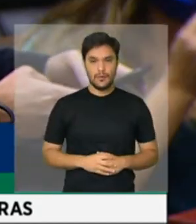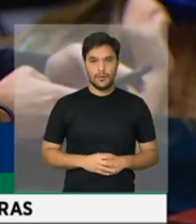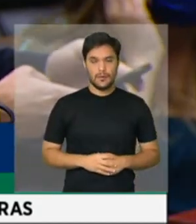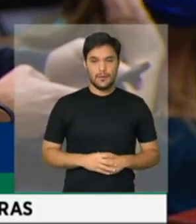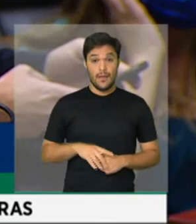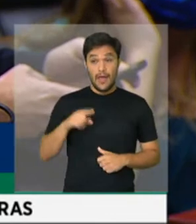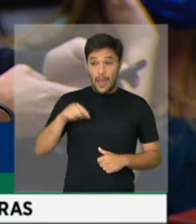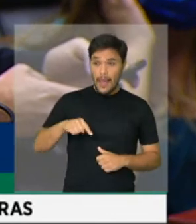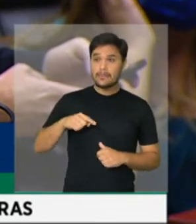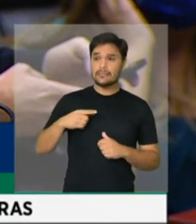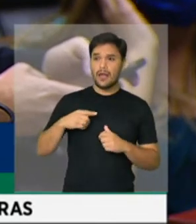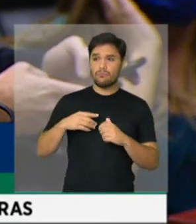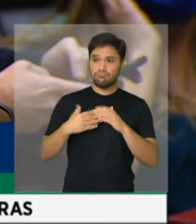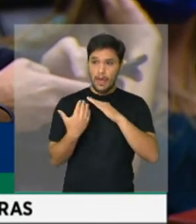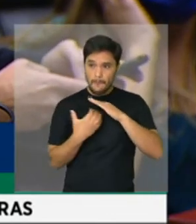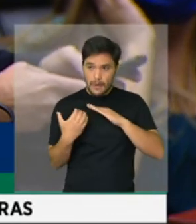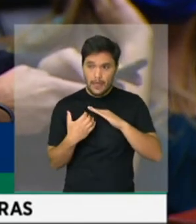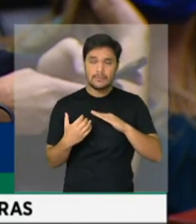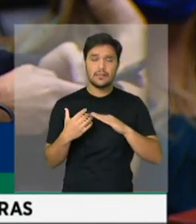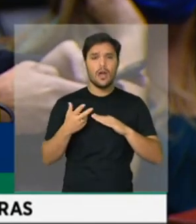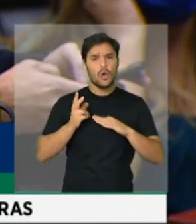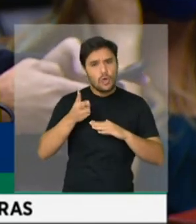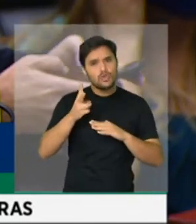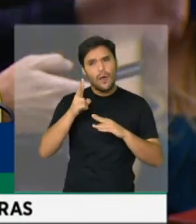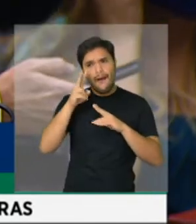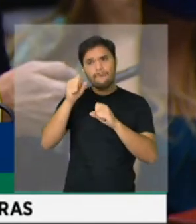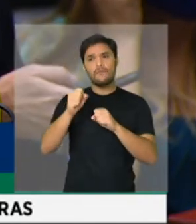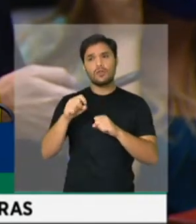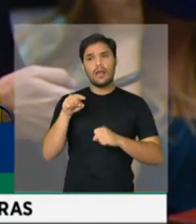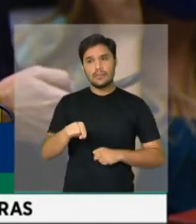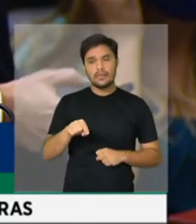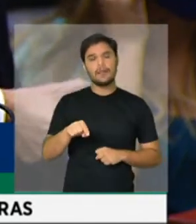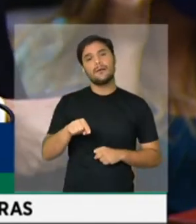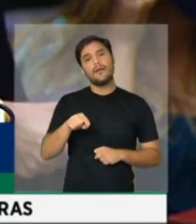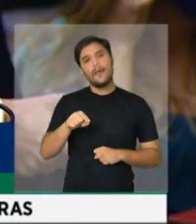POVO BRASILEIRO ATRAVÀS DA ELETROBRAS QUE É UMA EMPRESA LUCRATIVA. E QUE O GRANDE